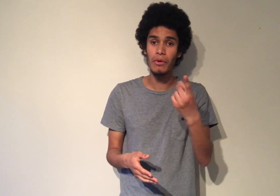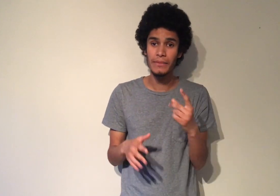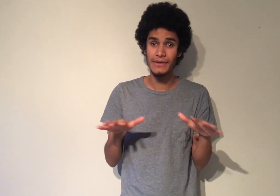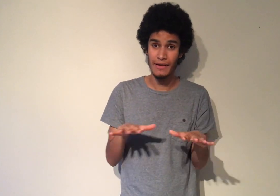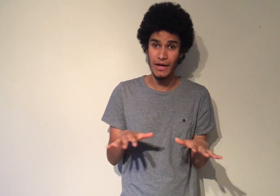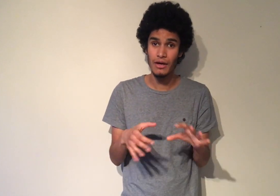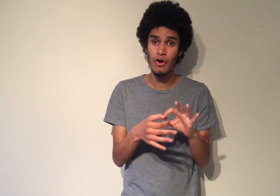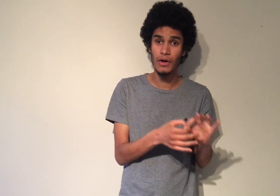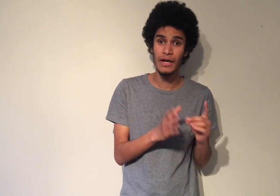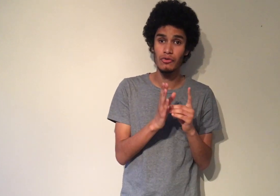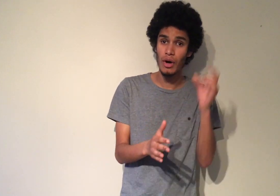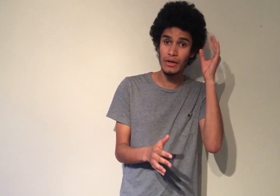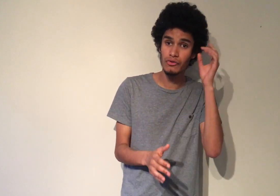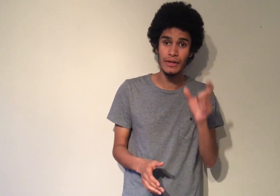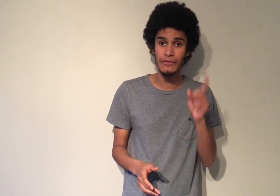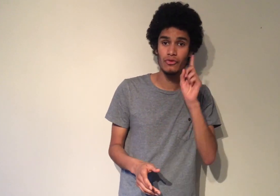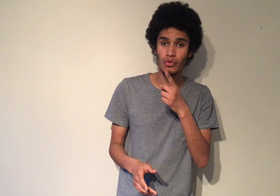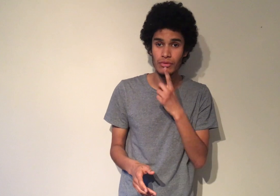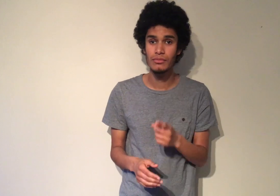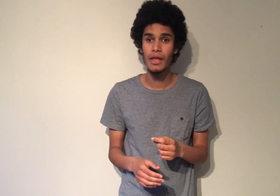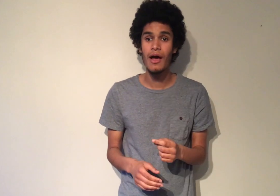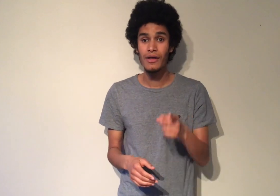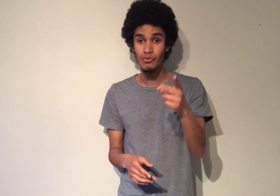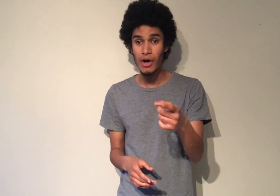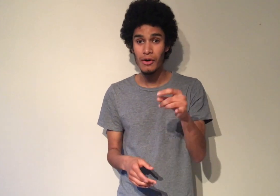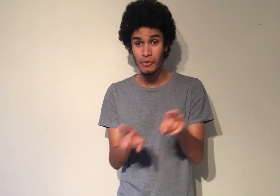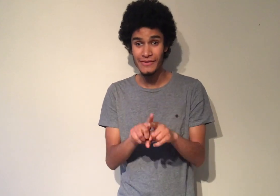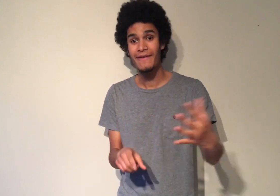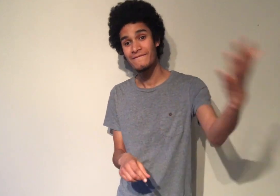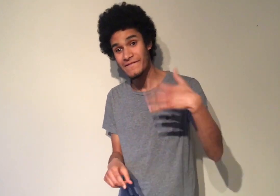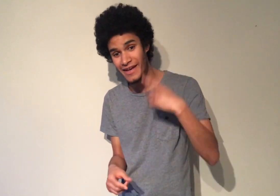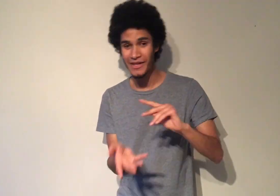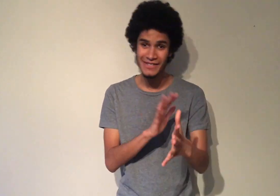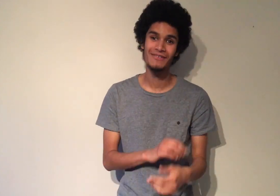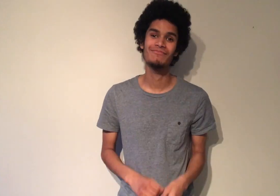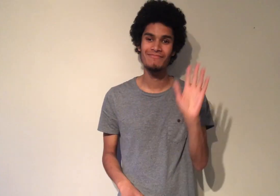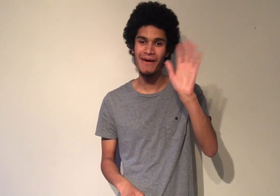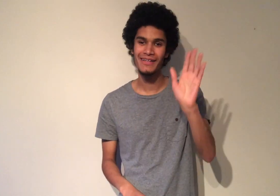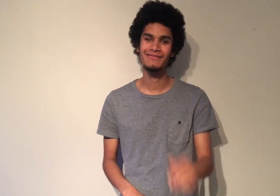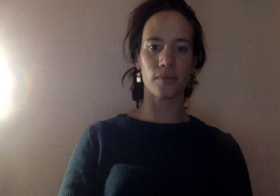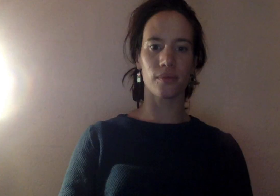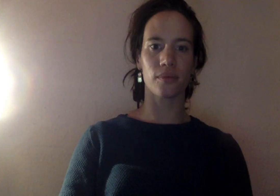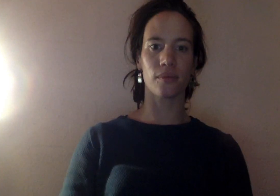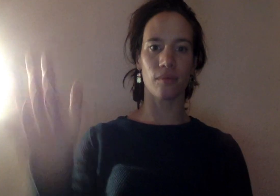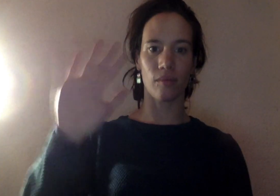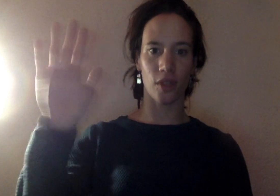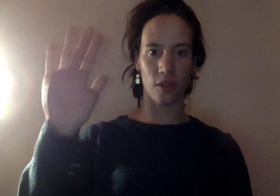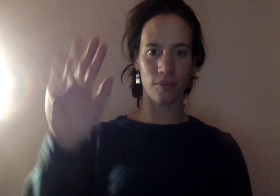mon premier emploi en lien avec le droit à la culture des personnes sourdes! Alors toi aussi viens au Kap Signes! Bye bye! Hello !